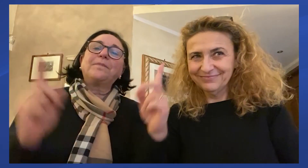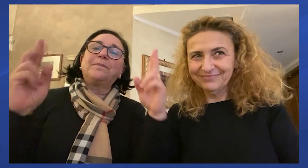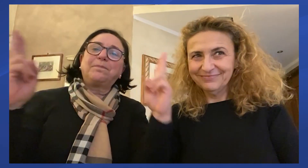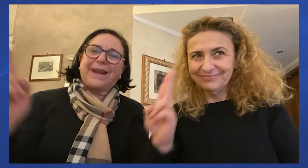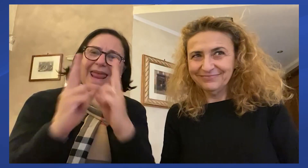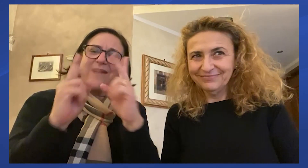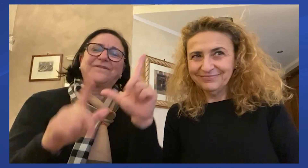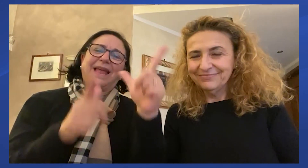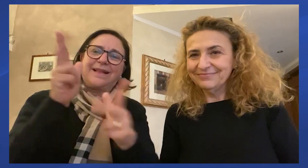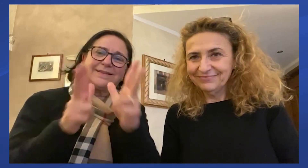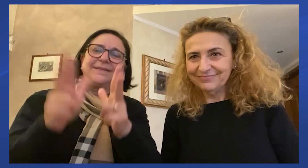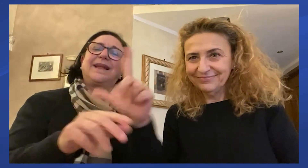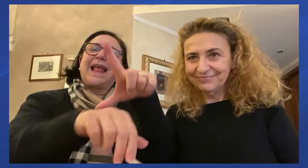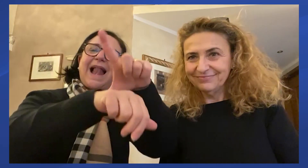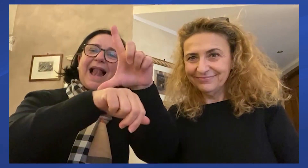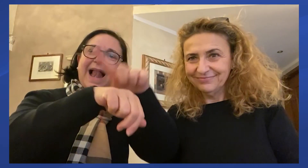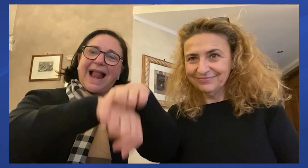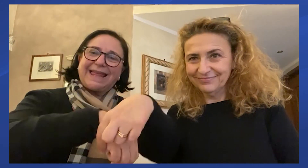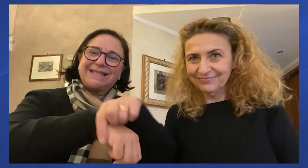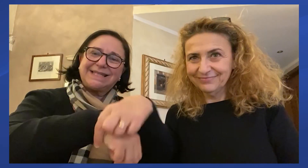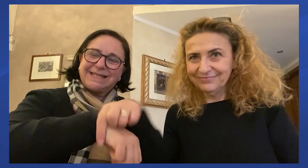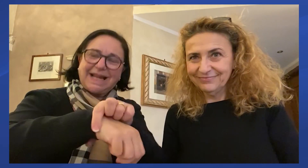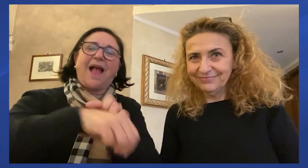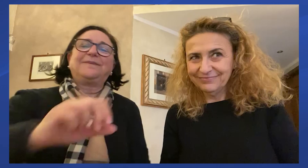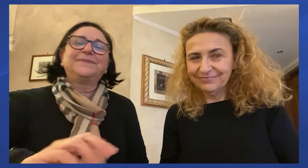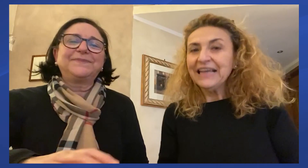Questo è il mio segno nome abbreviato Lisa.